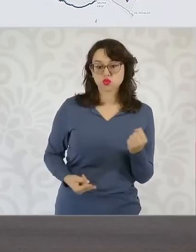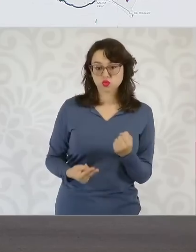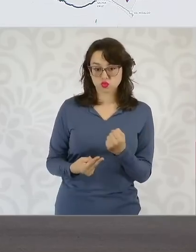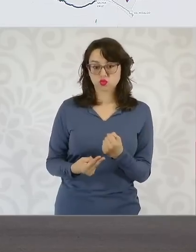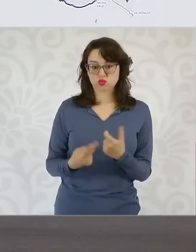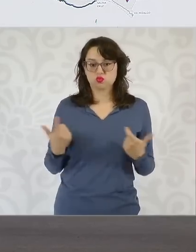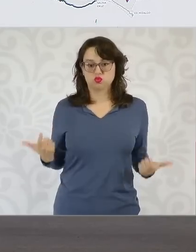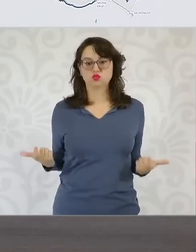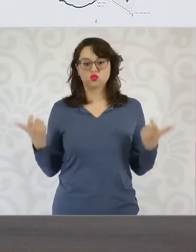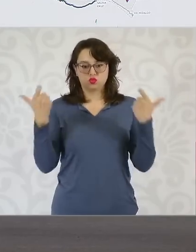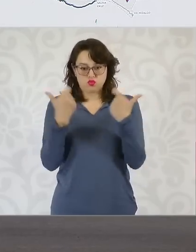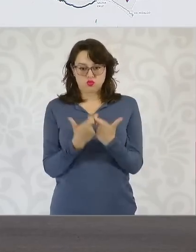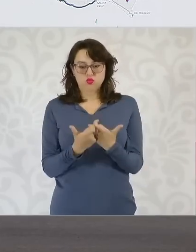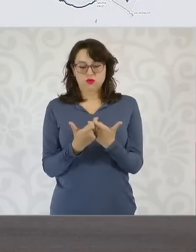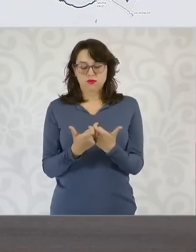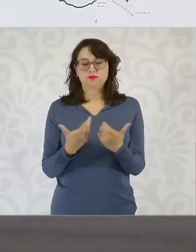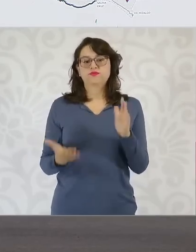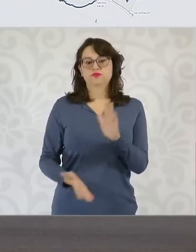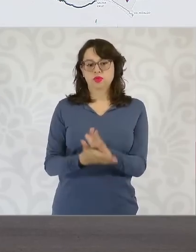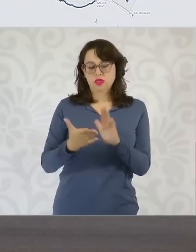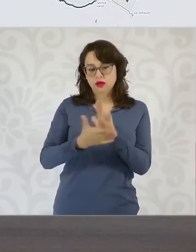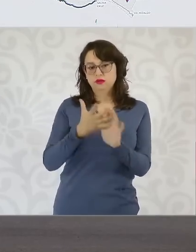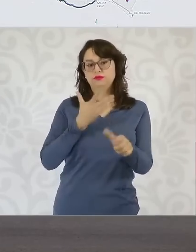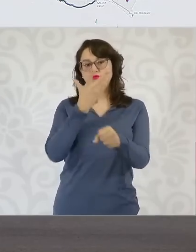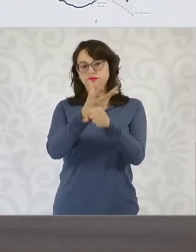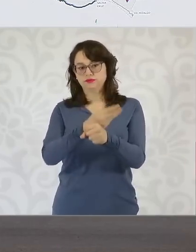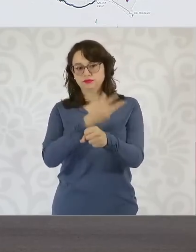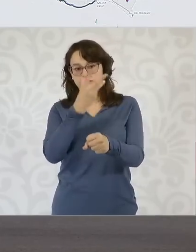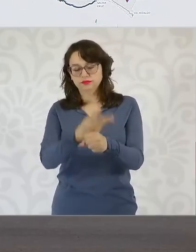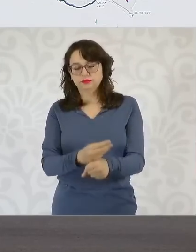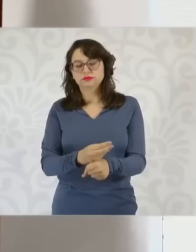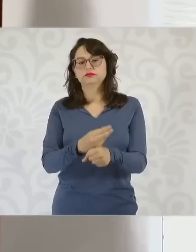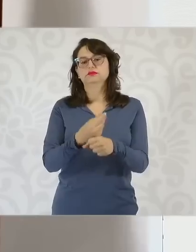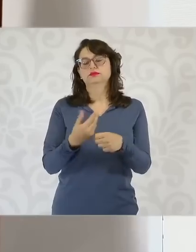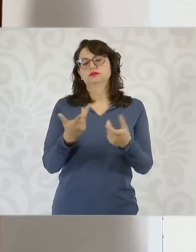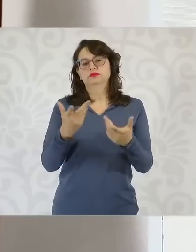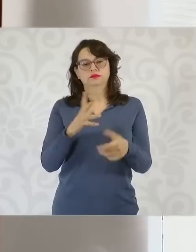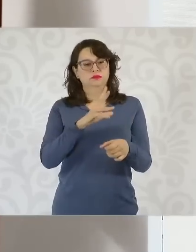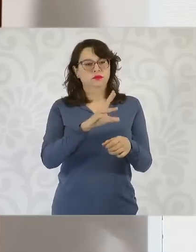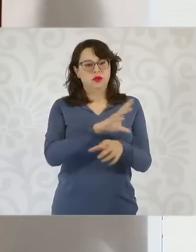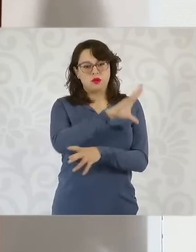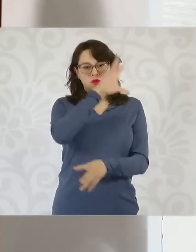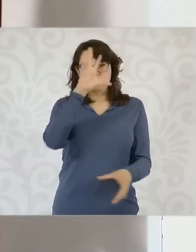construcción mantenimiento rehabilitación y operación donde el gobierno tiene la mayoría